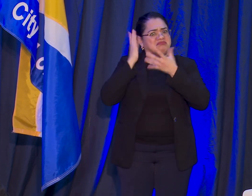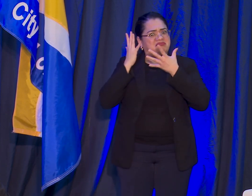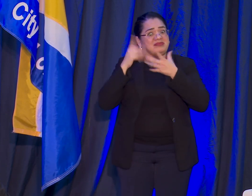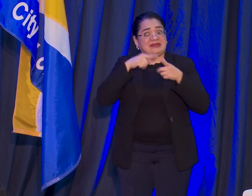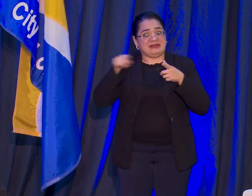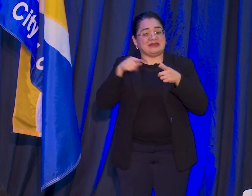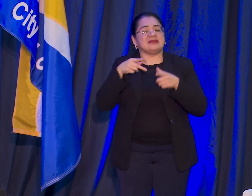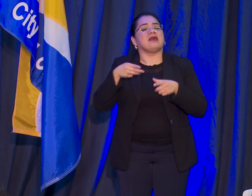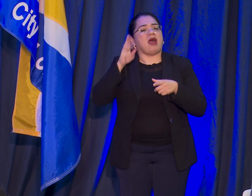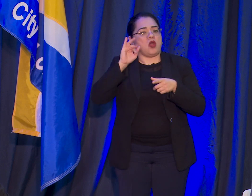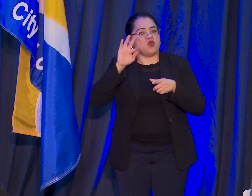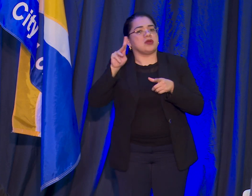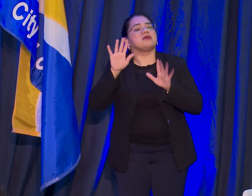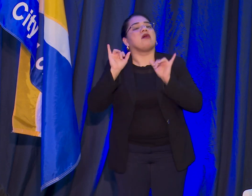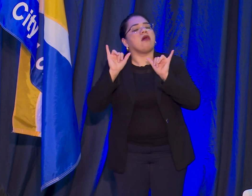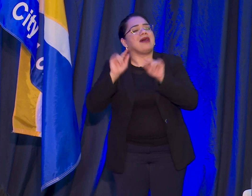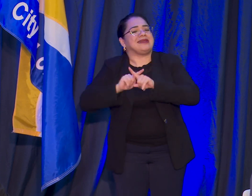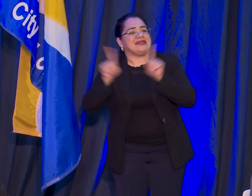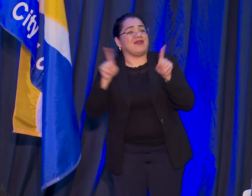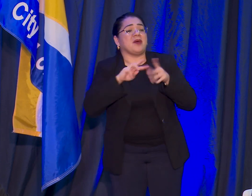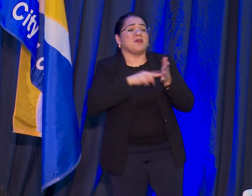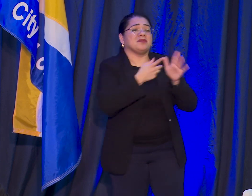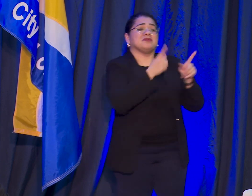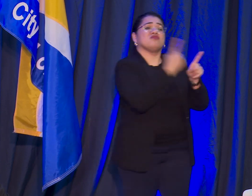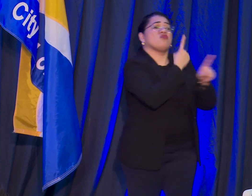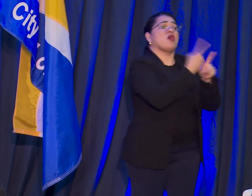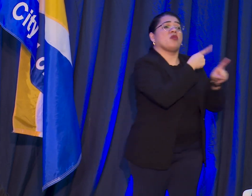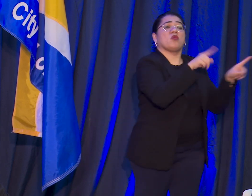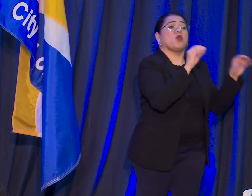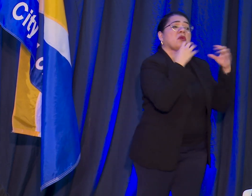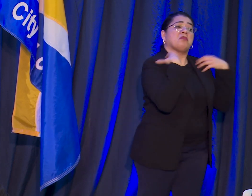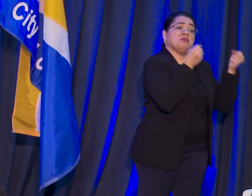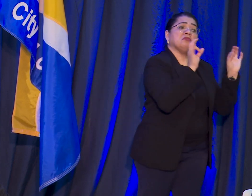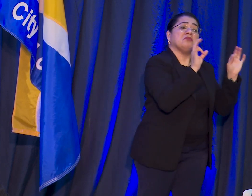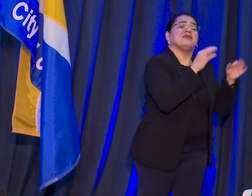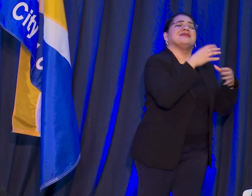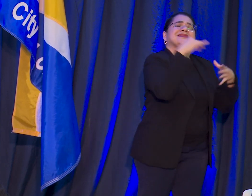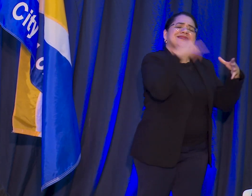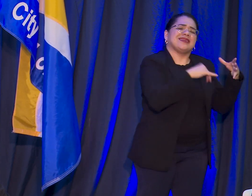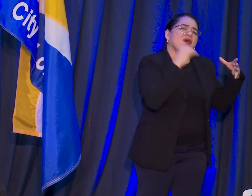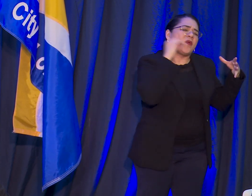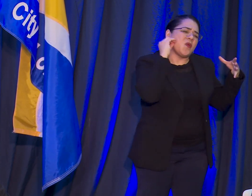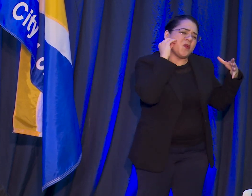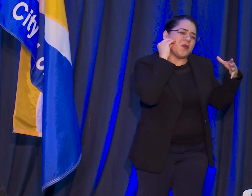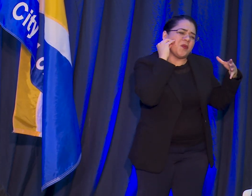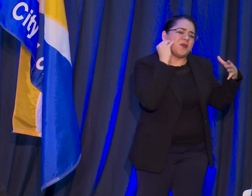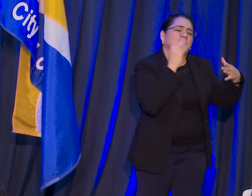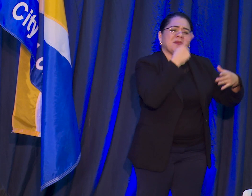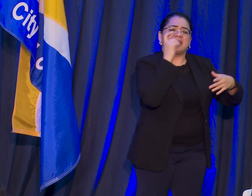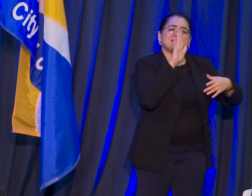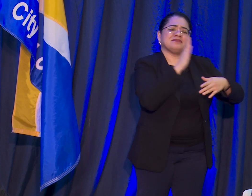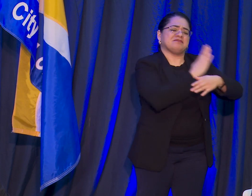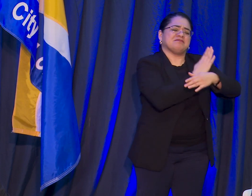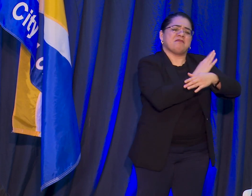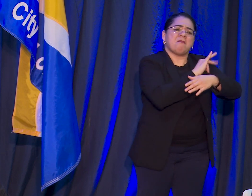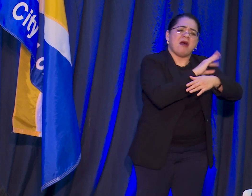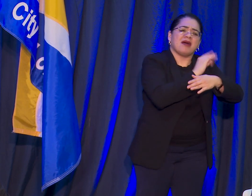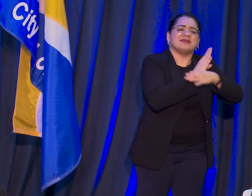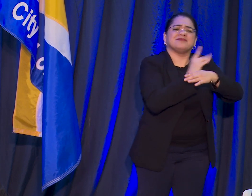birdie se mueven hemos estado y seguir Mo's trabajando siete Diaz a la semana